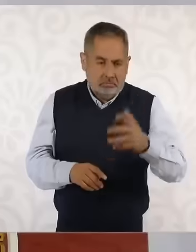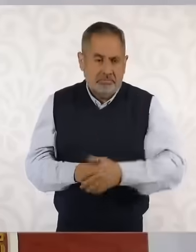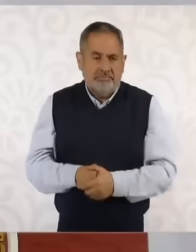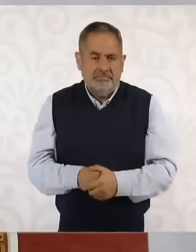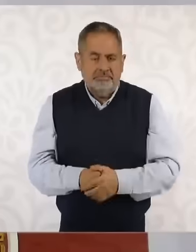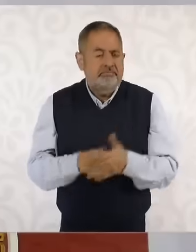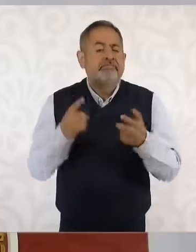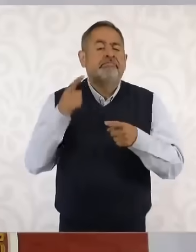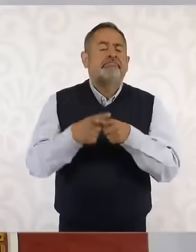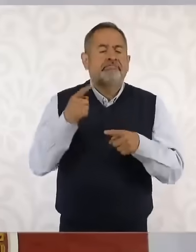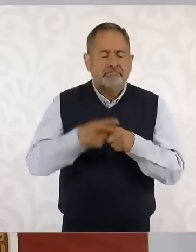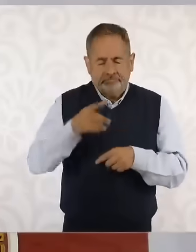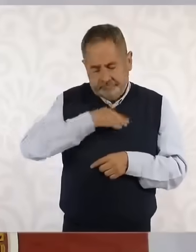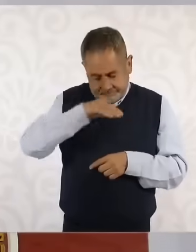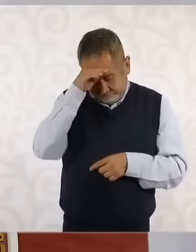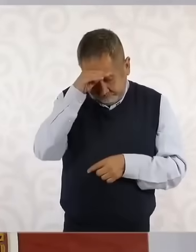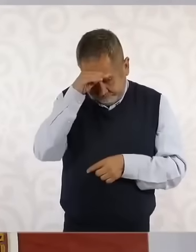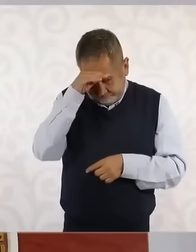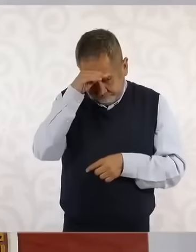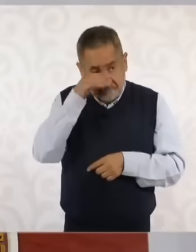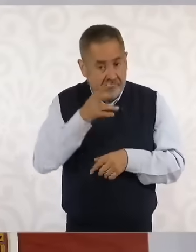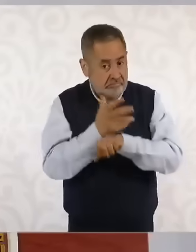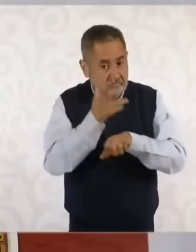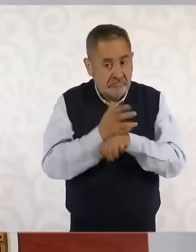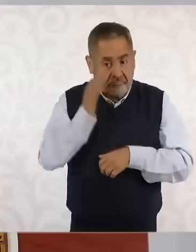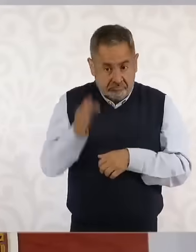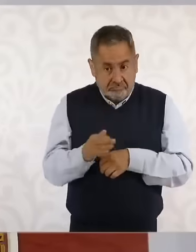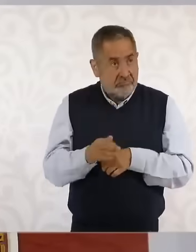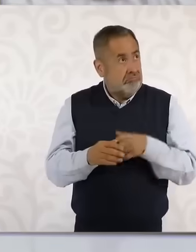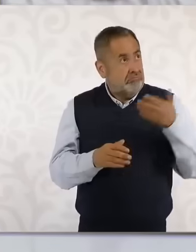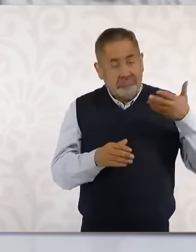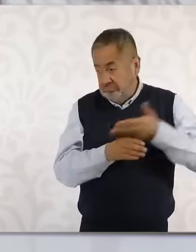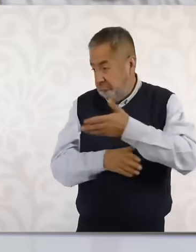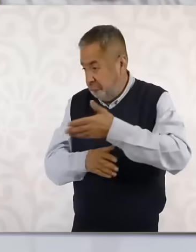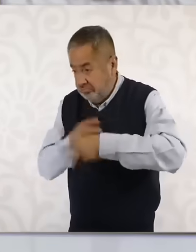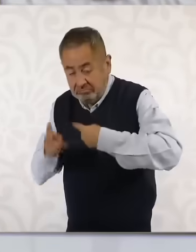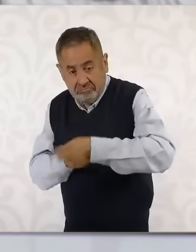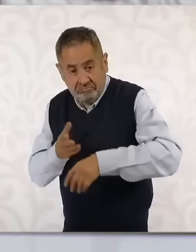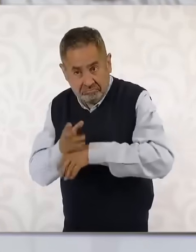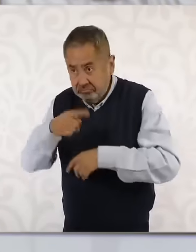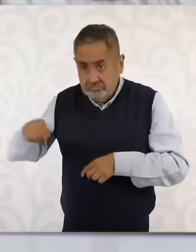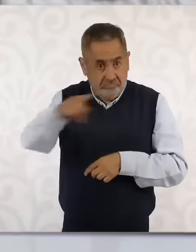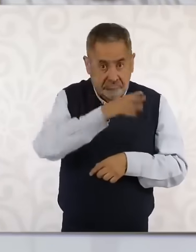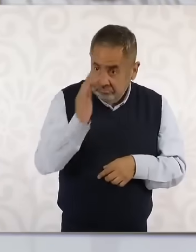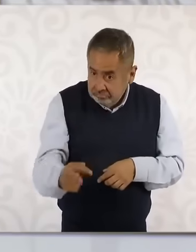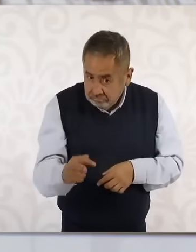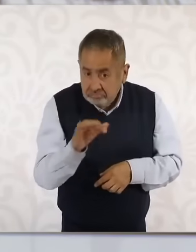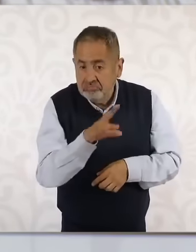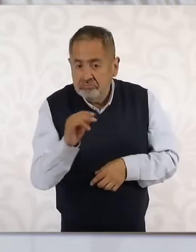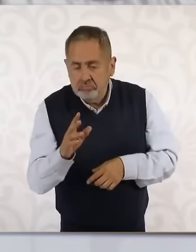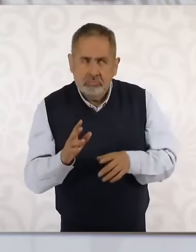Entonces, ¿quién está por la intervención y quién no? También es un momento de definición quién está